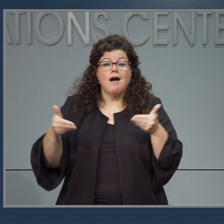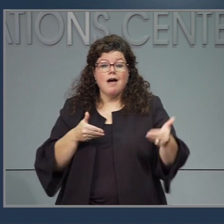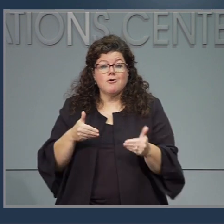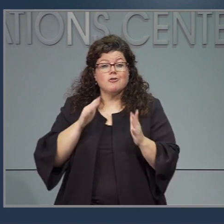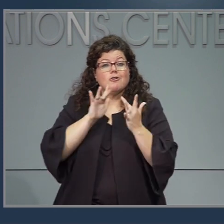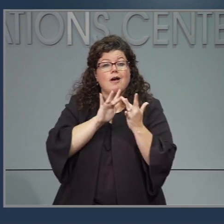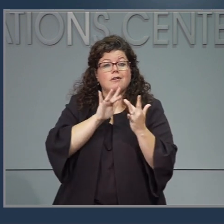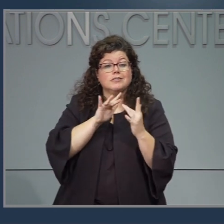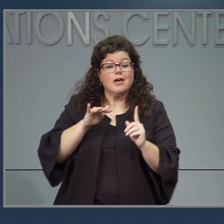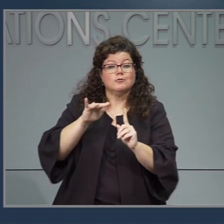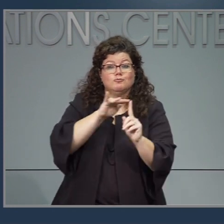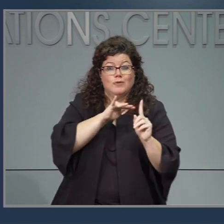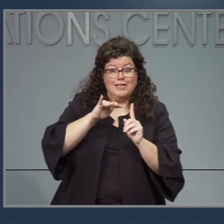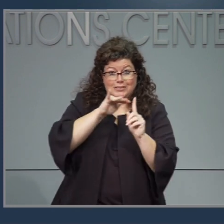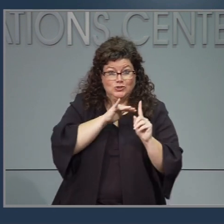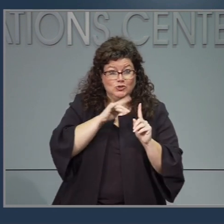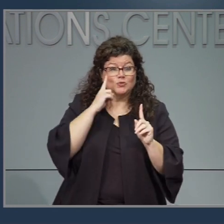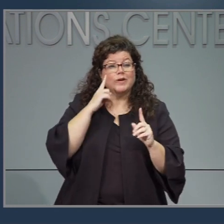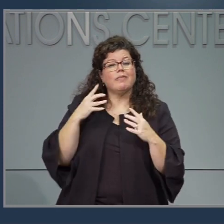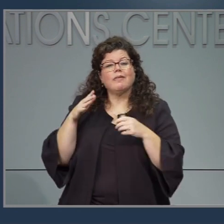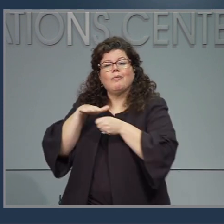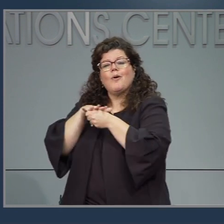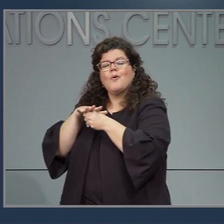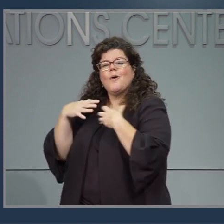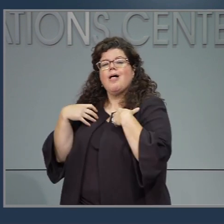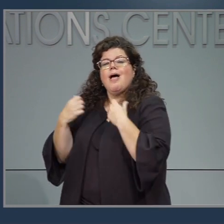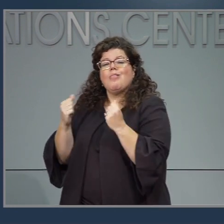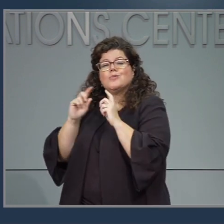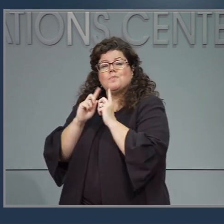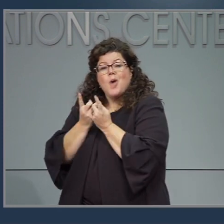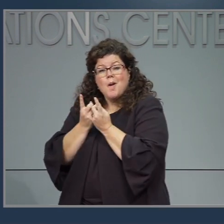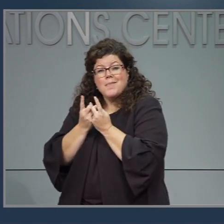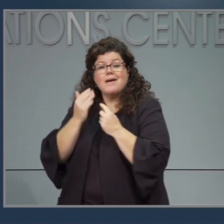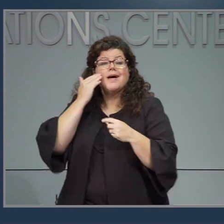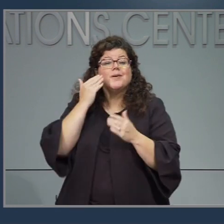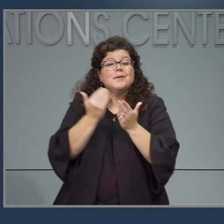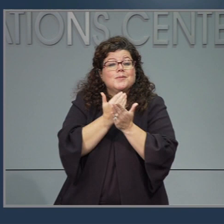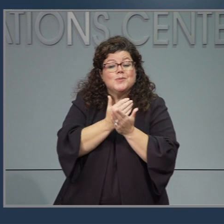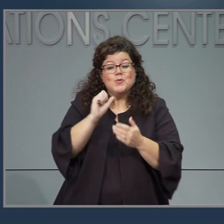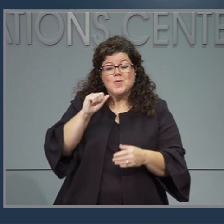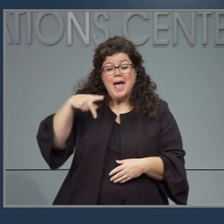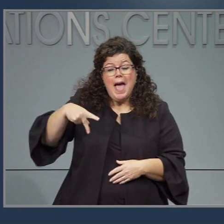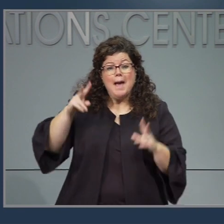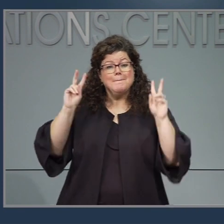mejorar los esfuerzos del Departamento de Salud local y también acabamos de lanzar la nueva aplicación de exposición.